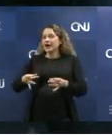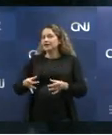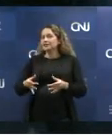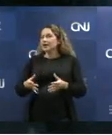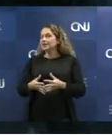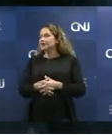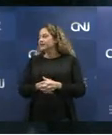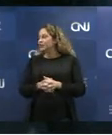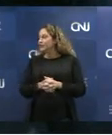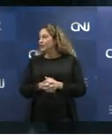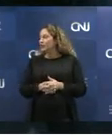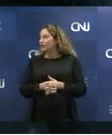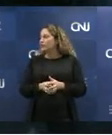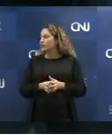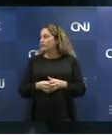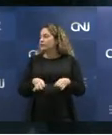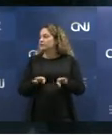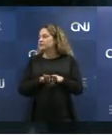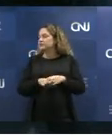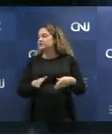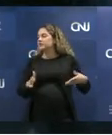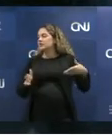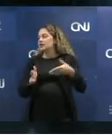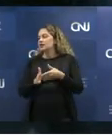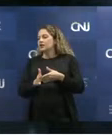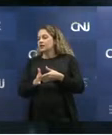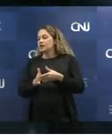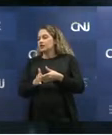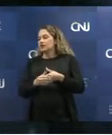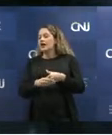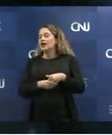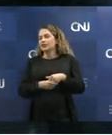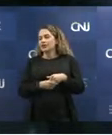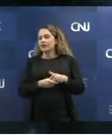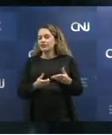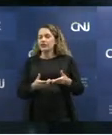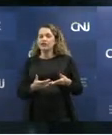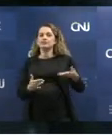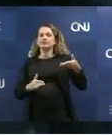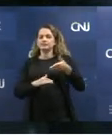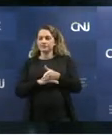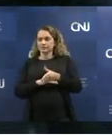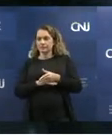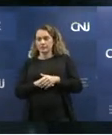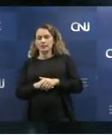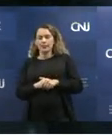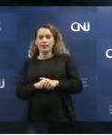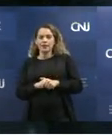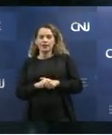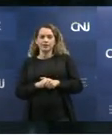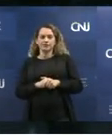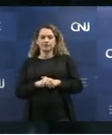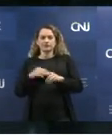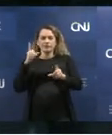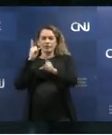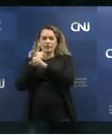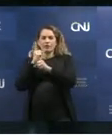que a magistrada era omissa, era negligente ou alguma coisa do gênero. Eu acompanho o conselheiro Richard pedindo venha a